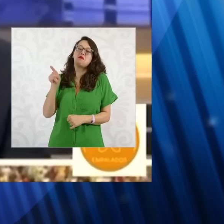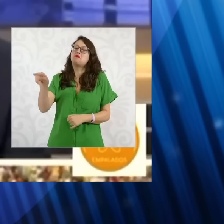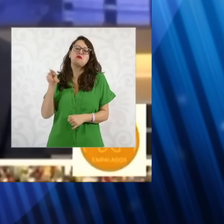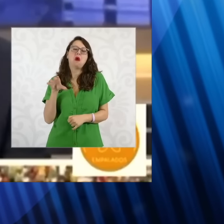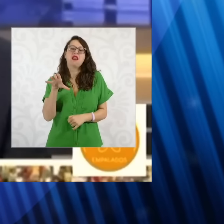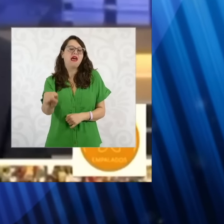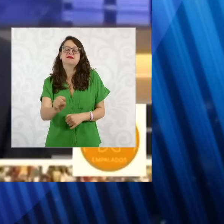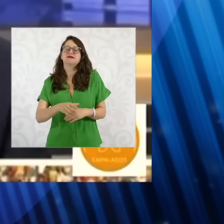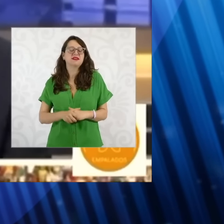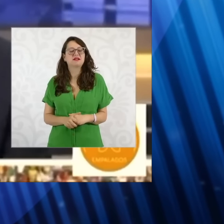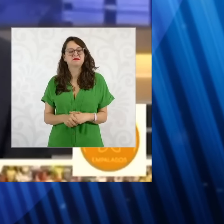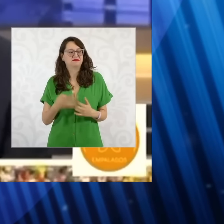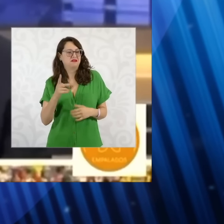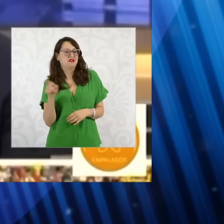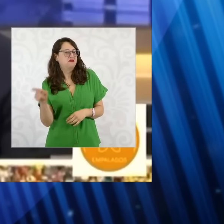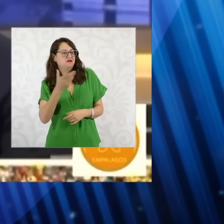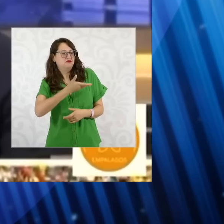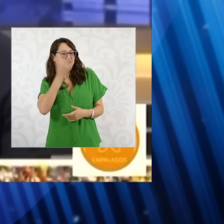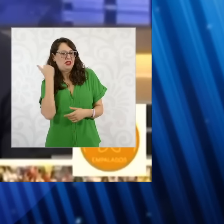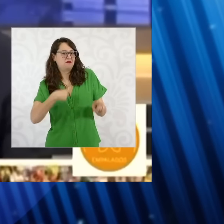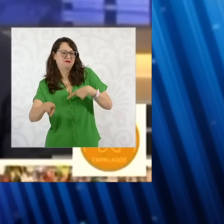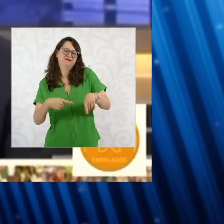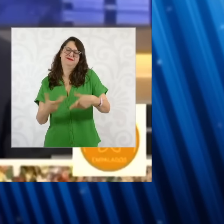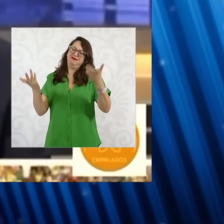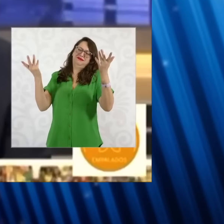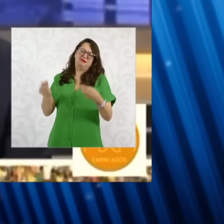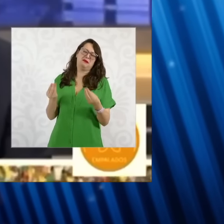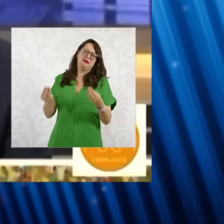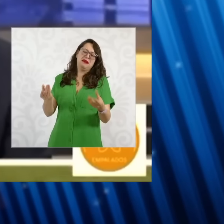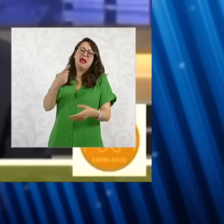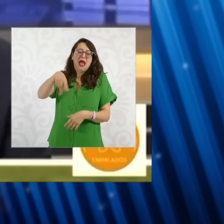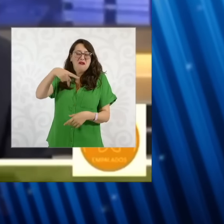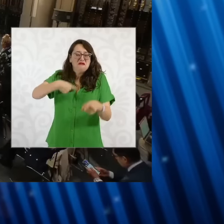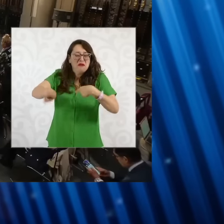clásicos para nada, ¿eh? Y y menos en el fútbol, ¿viste? Son la verdad, son de madera. [risas]